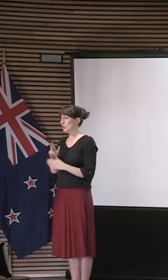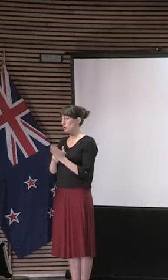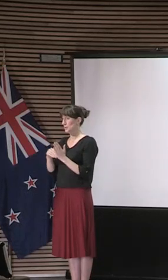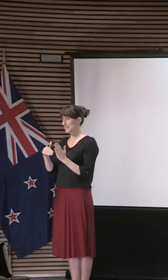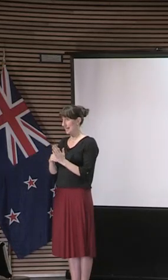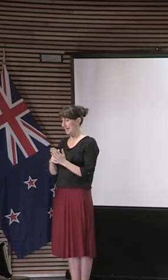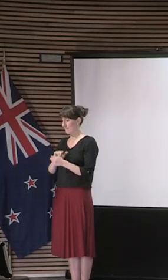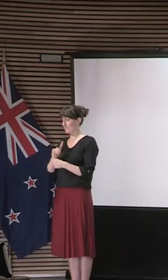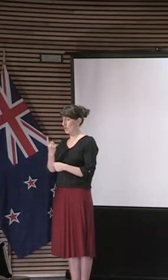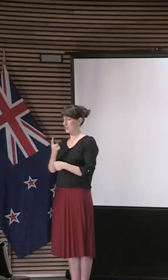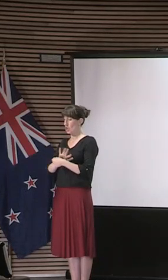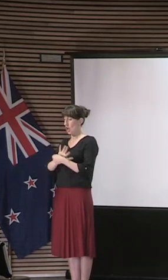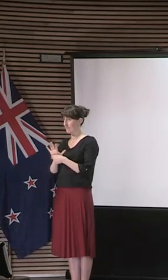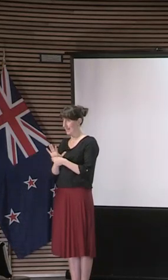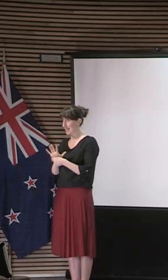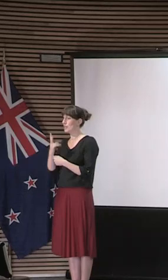mea i taea ai e matou te whakahaere i te punaha i